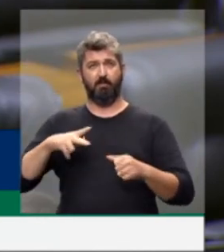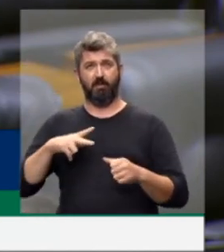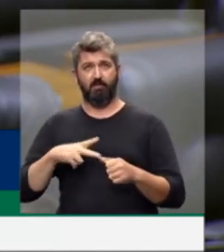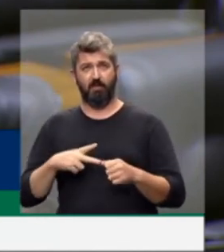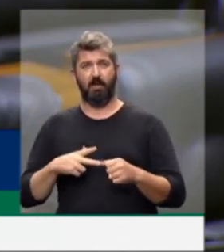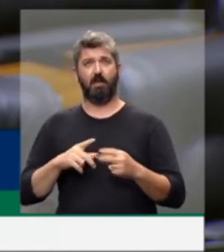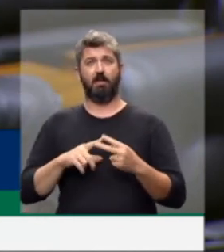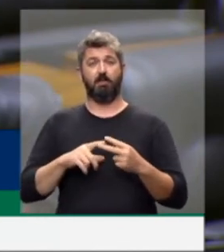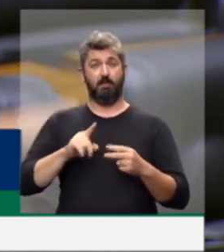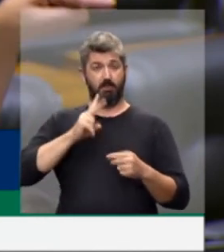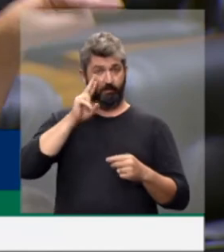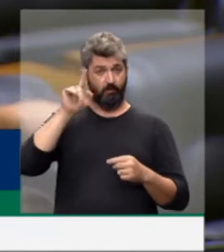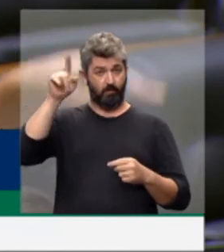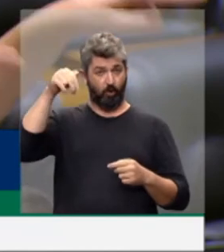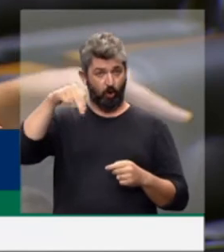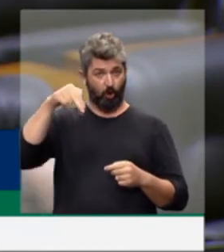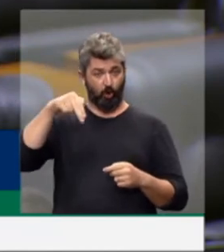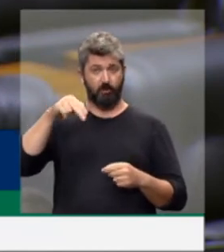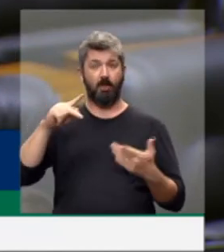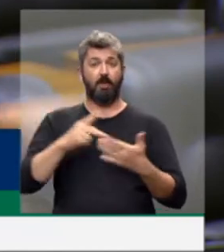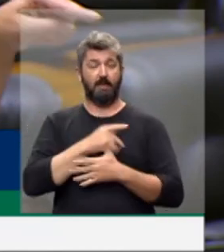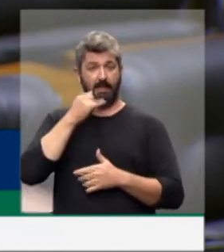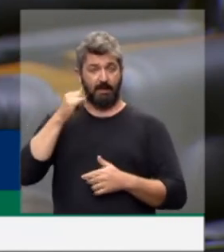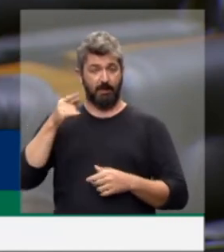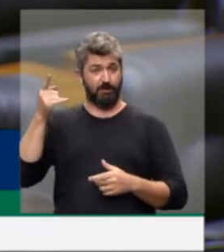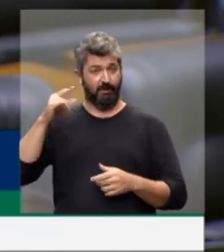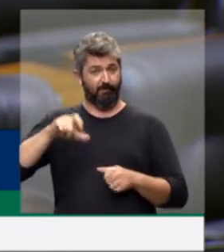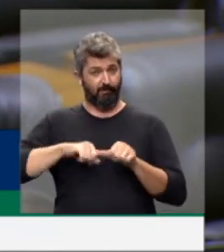PROPRIEDADE DA COMISSÃO, TODO DEBATE QUE ENVOLVE, SOBERANIA NACIONAL, QUE ENVOLVE O